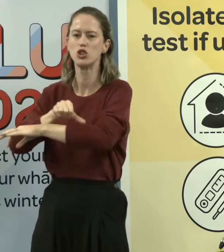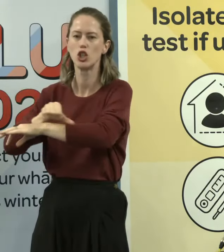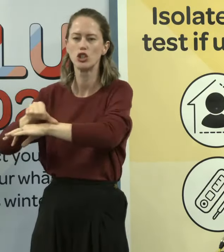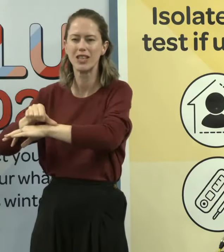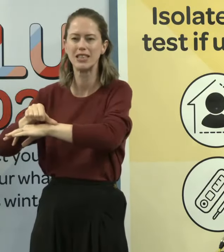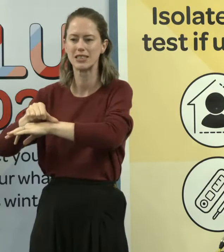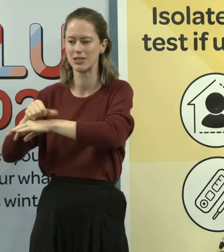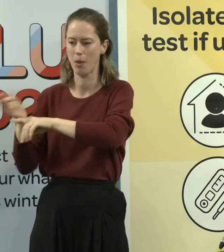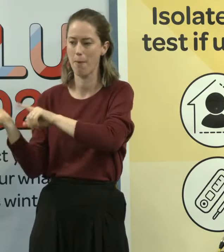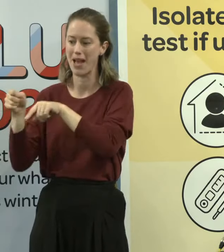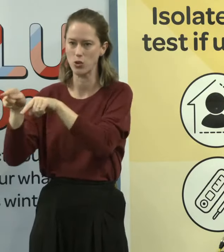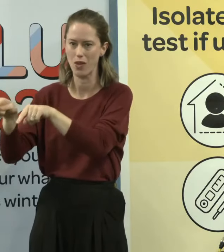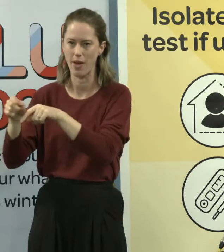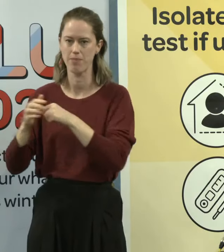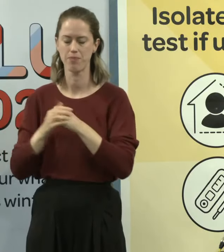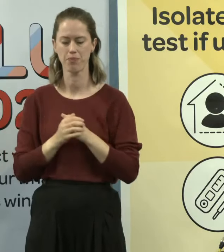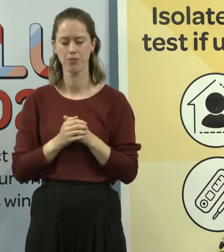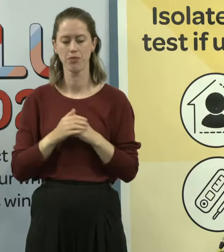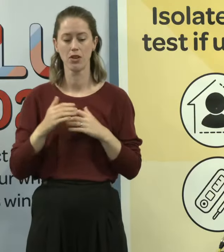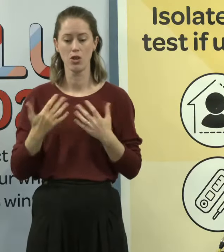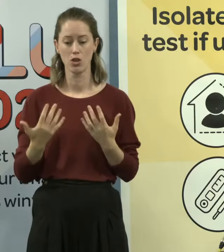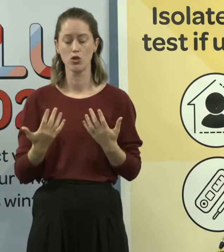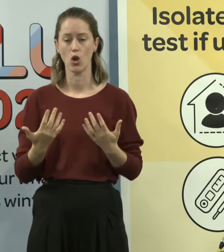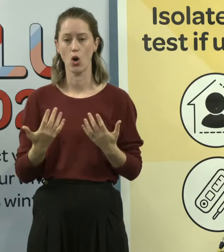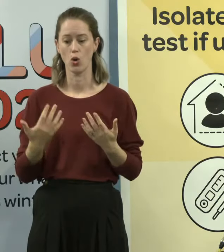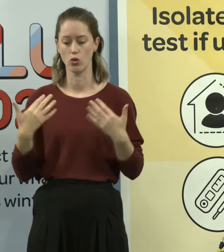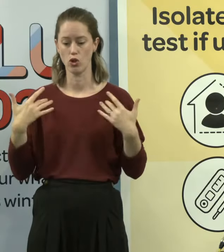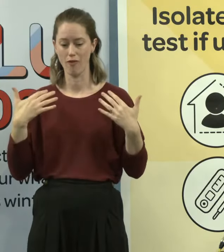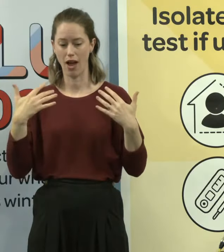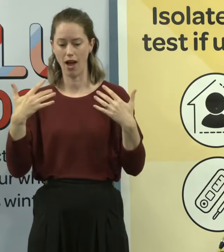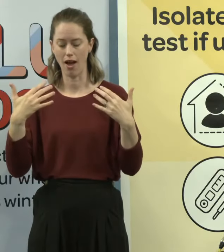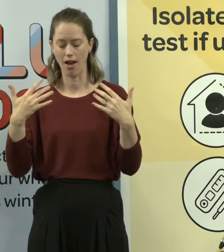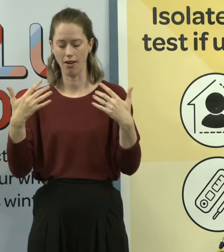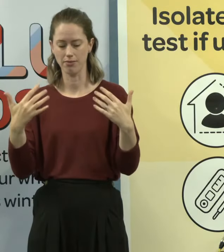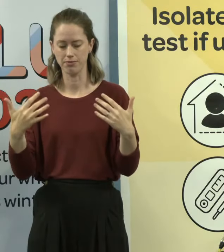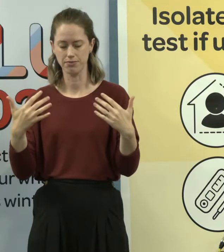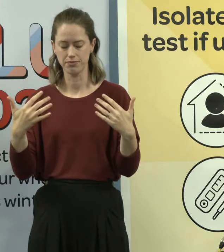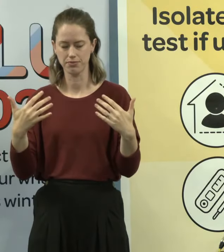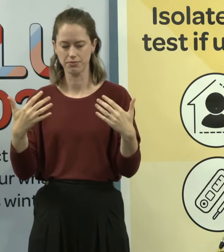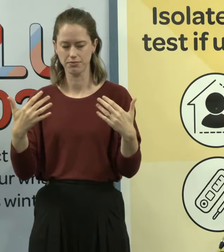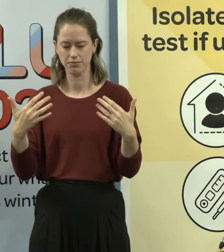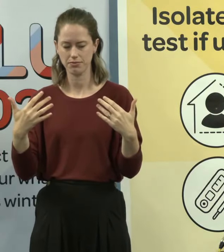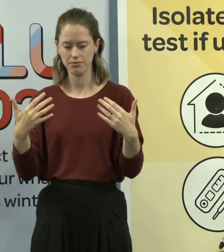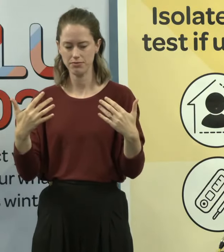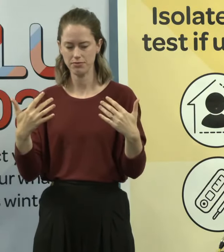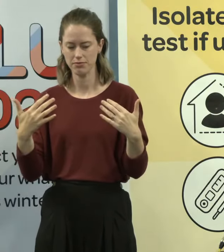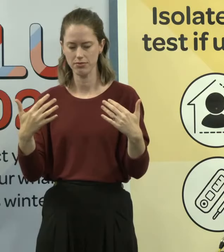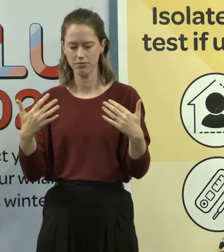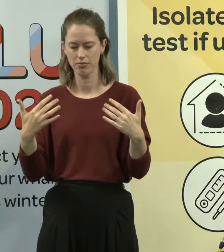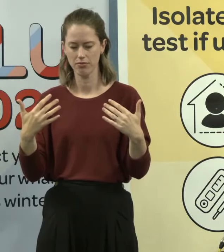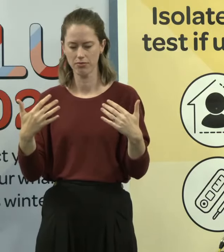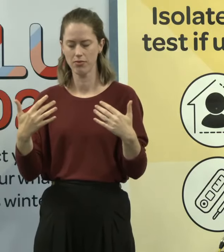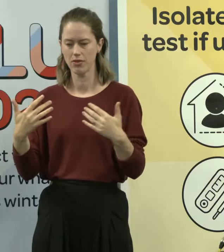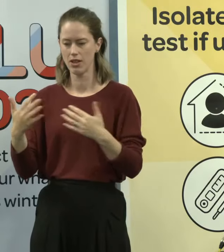ratou te timata ki te mahi ano i